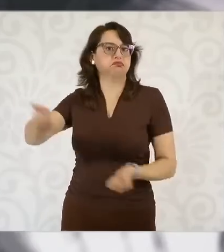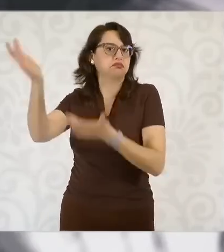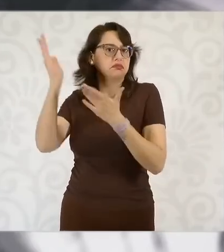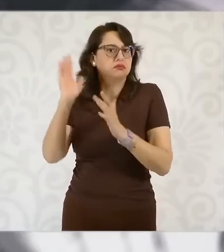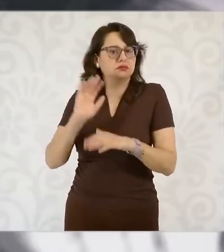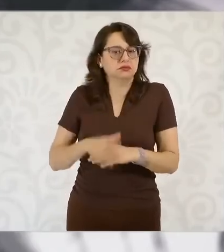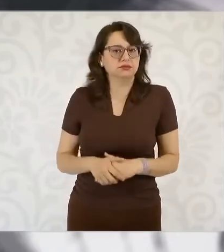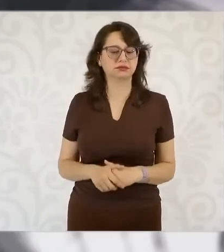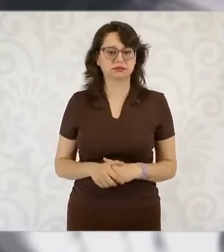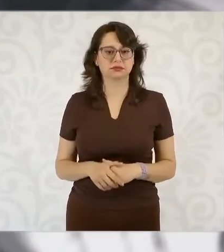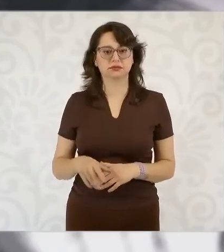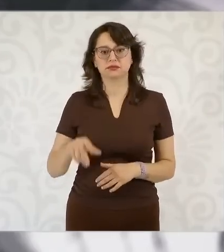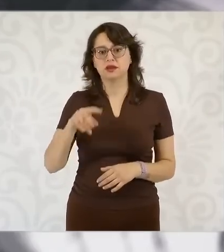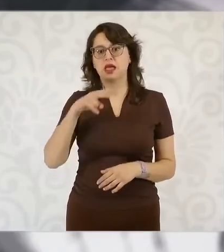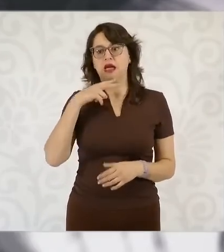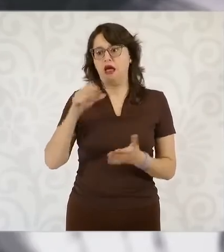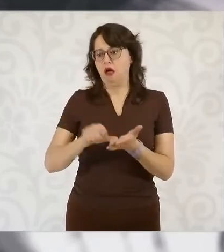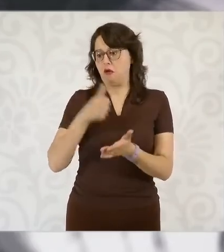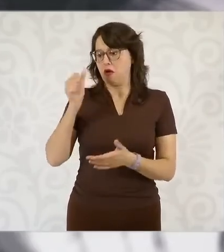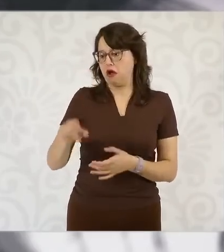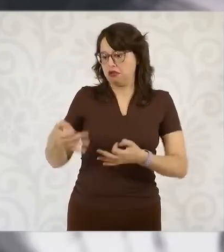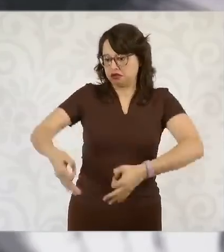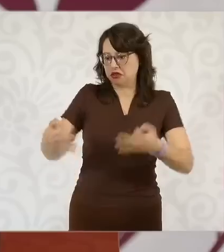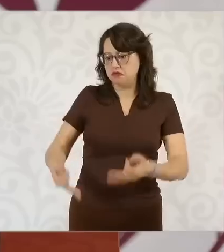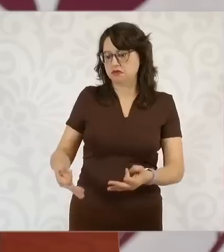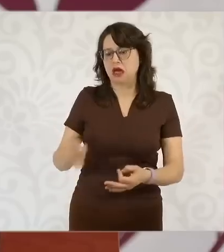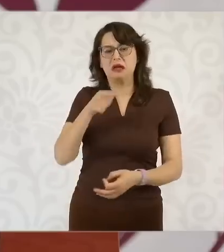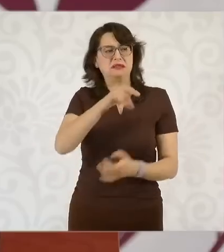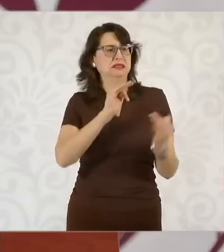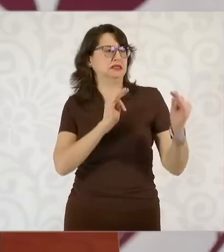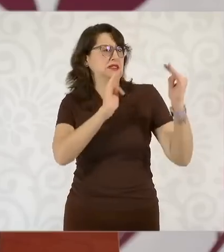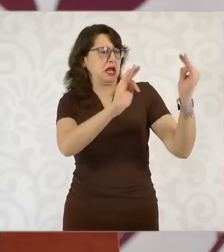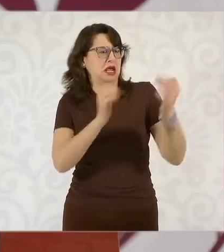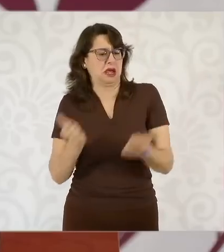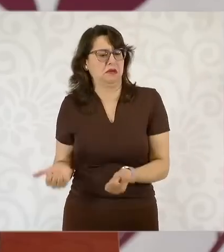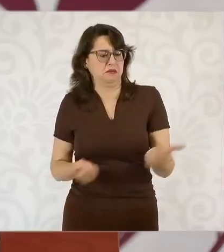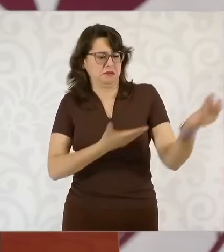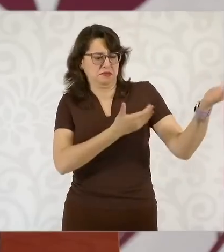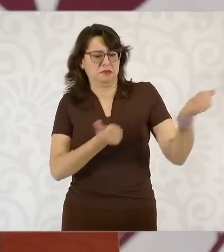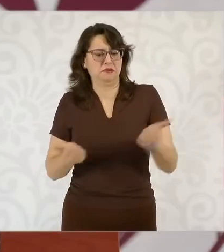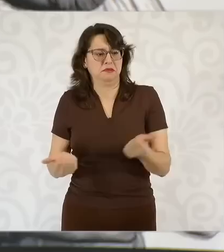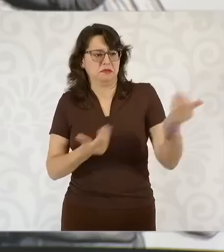Entonces sí el mercado estadounidense pues está muy cerca va para allá pero muchos otros lugares